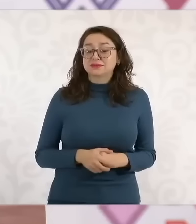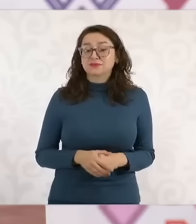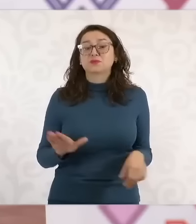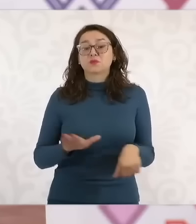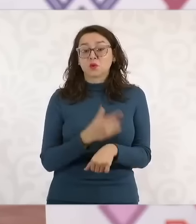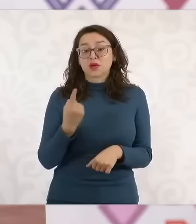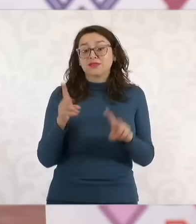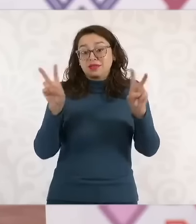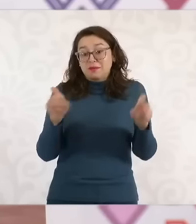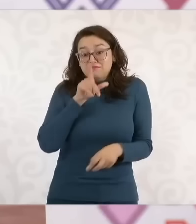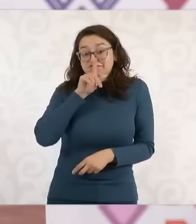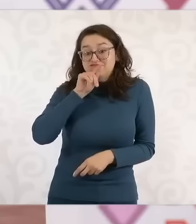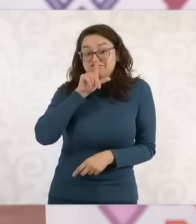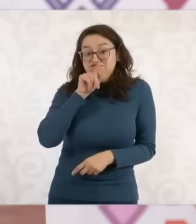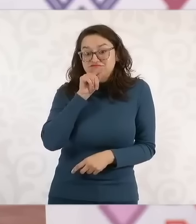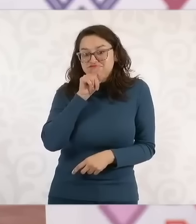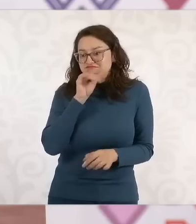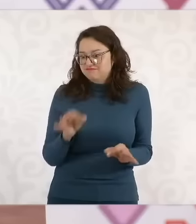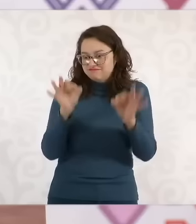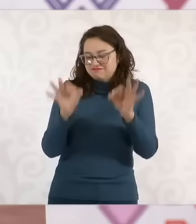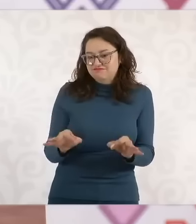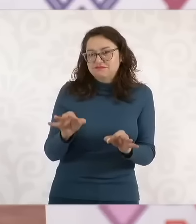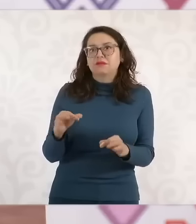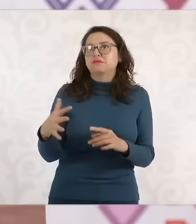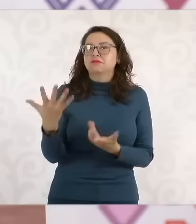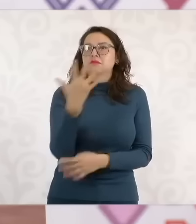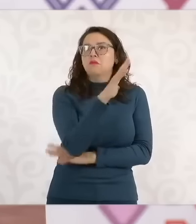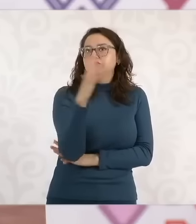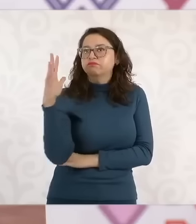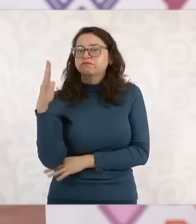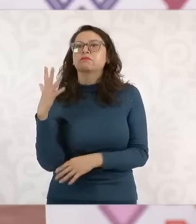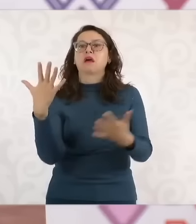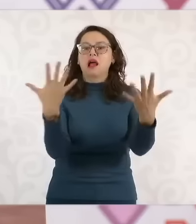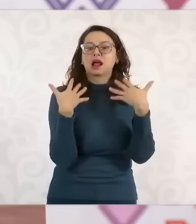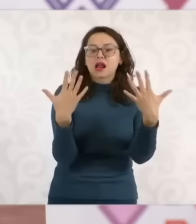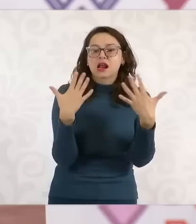producción abícola. Tiene las condiciones eh de clima, las condiciones de necesarias para